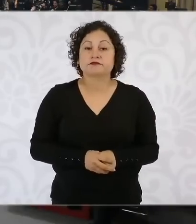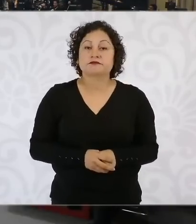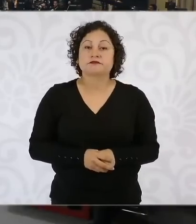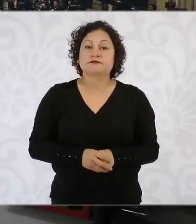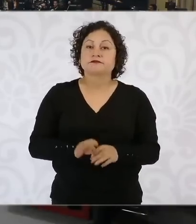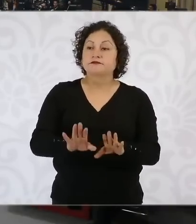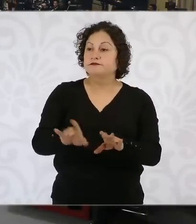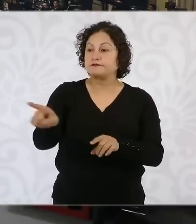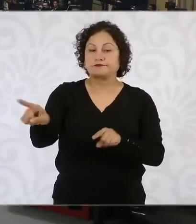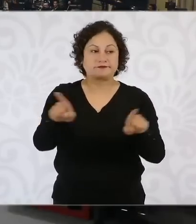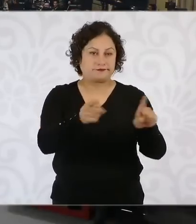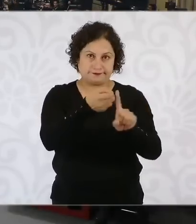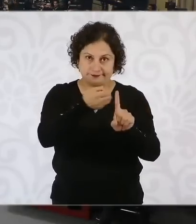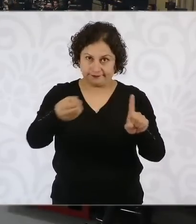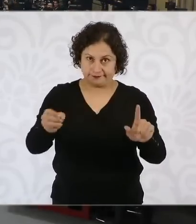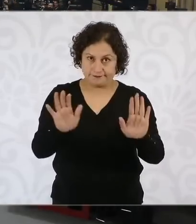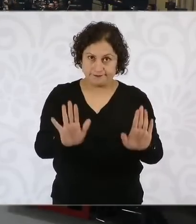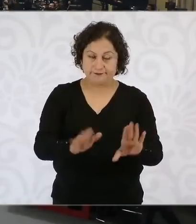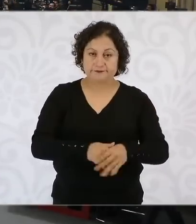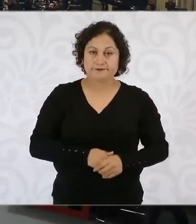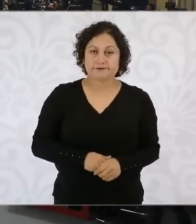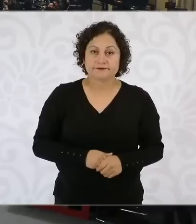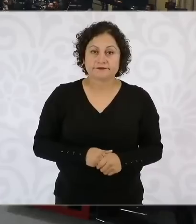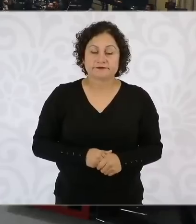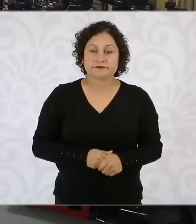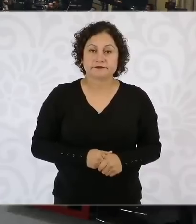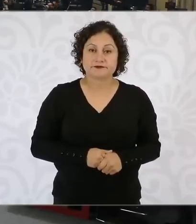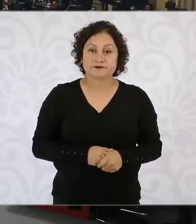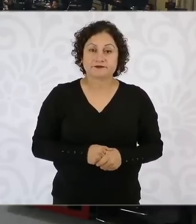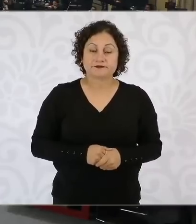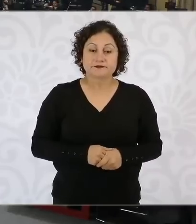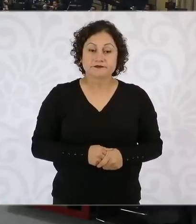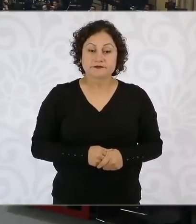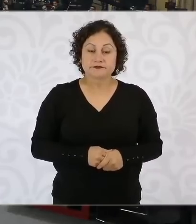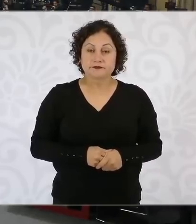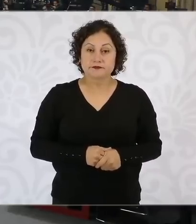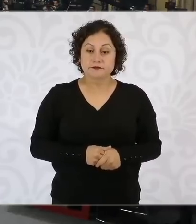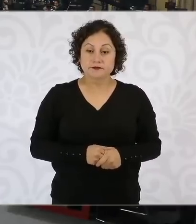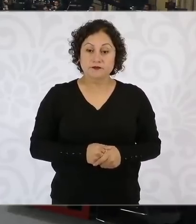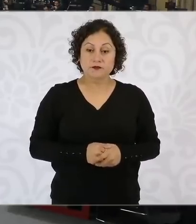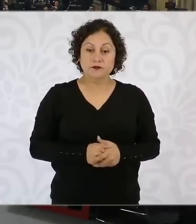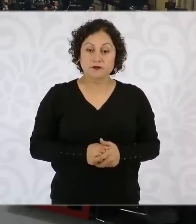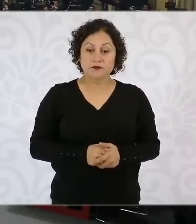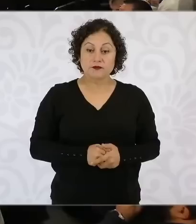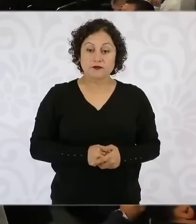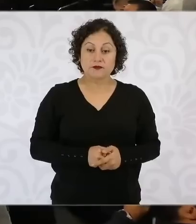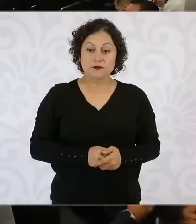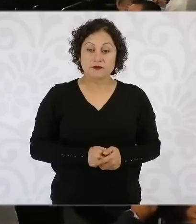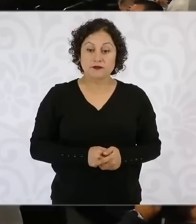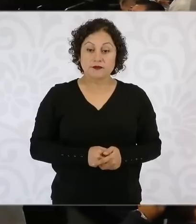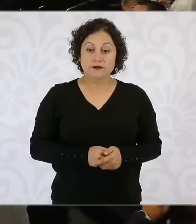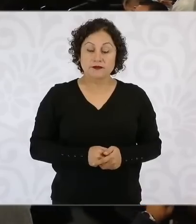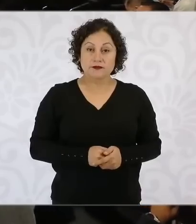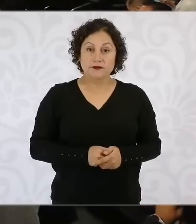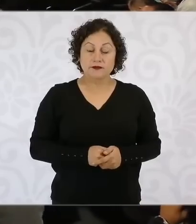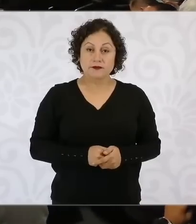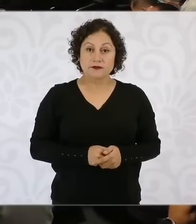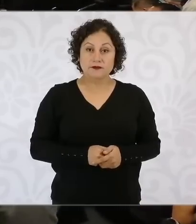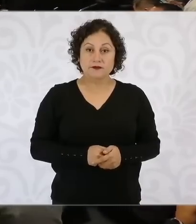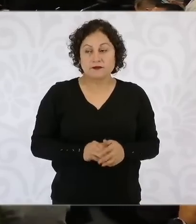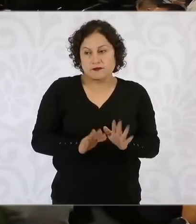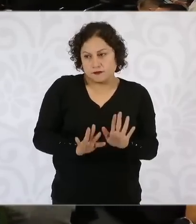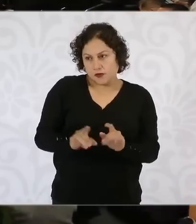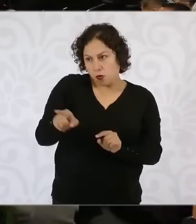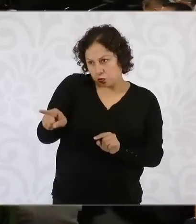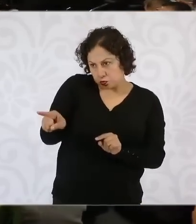acá pues los dos si quieren uno primero y el otro después